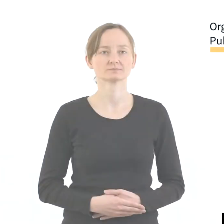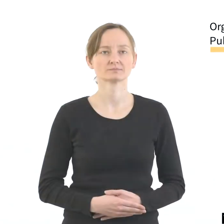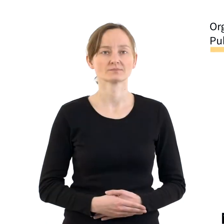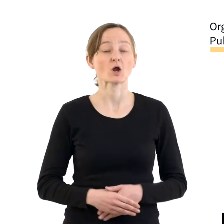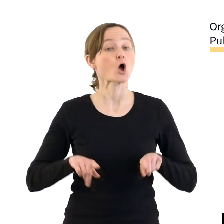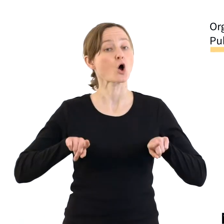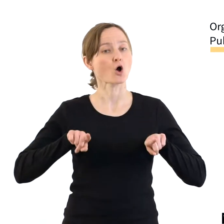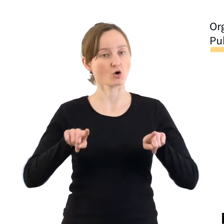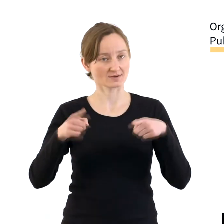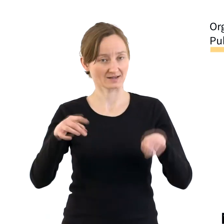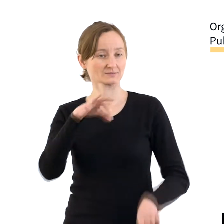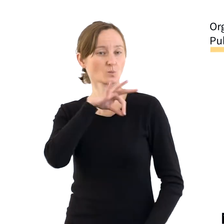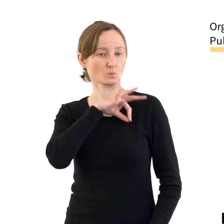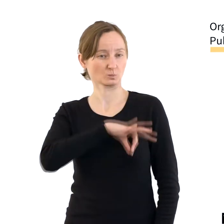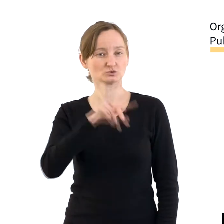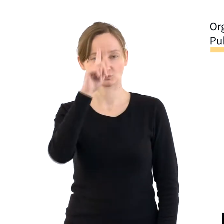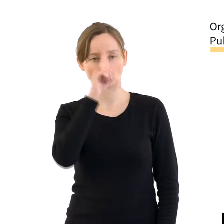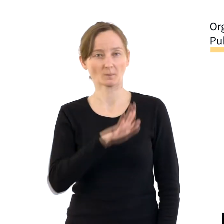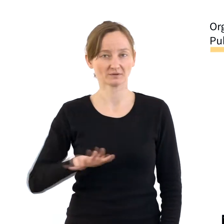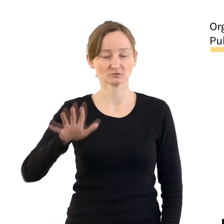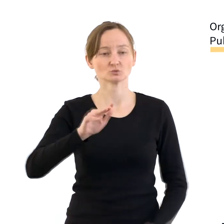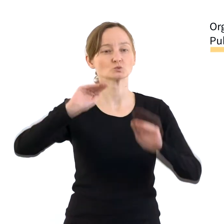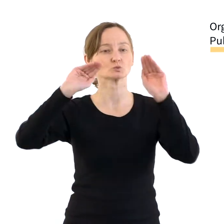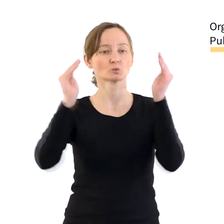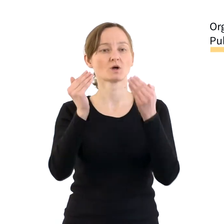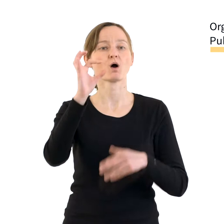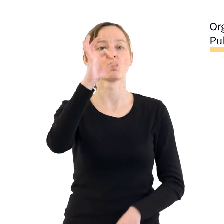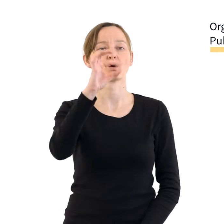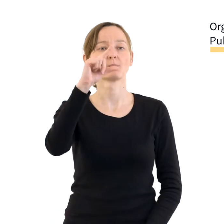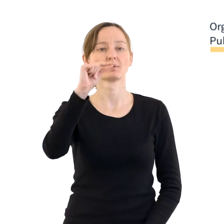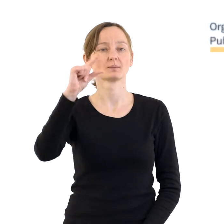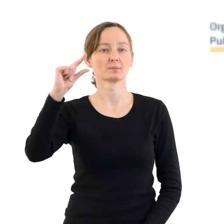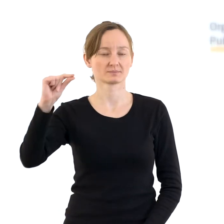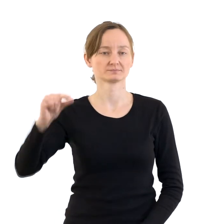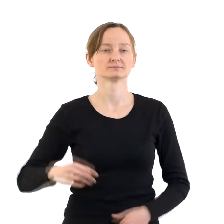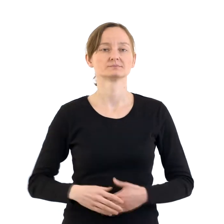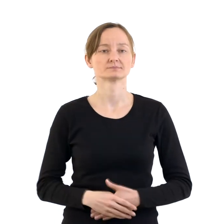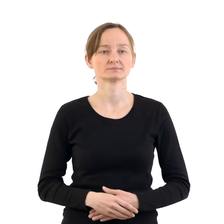Organizacja Pożytku Publicznego (OPP)